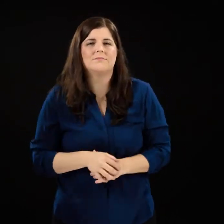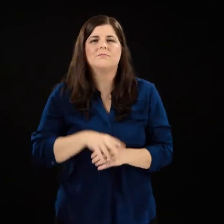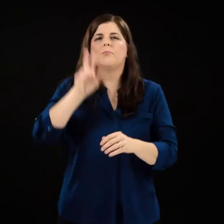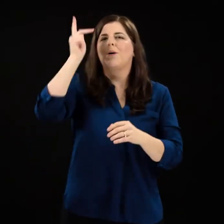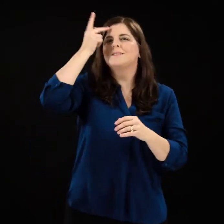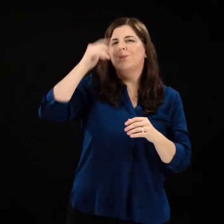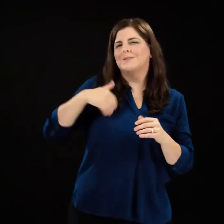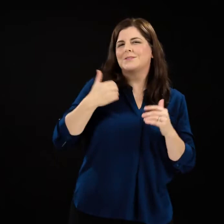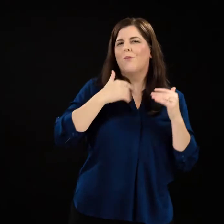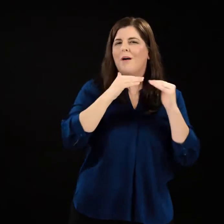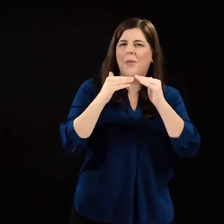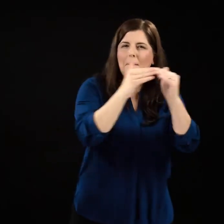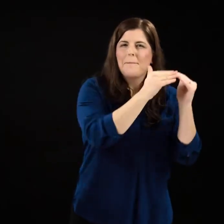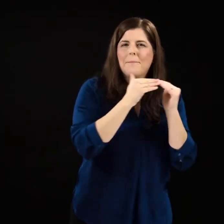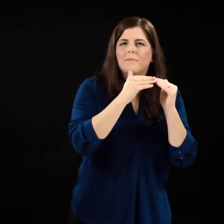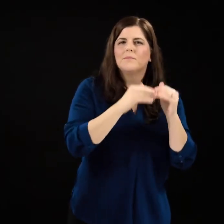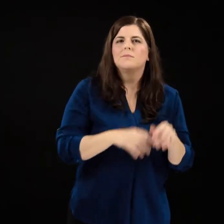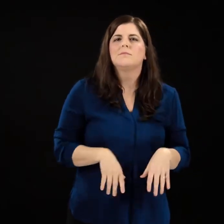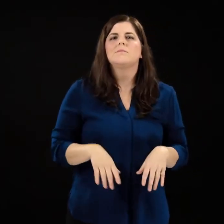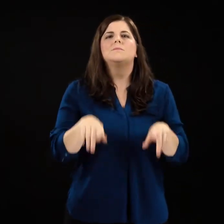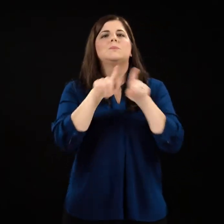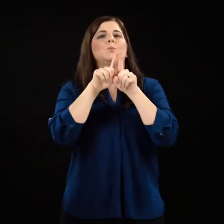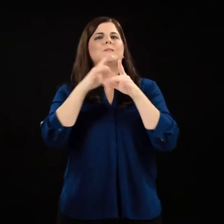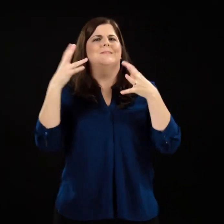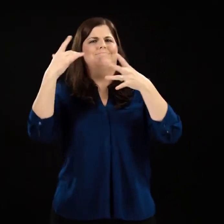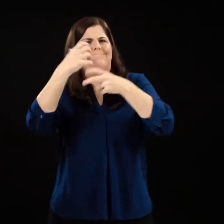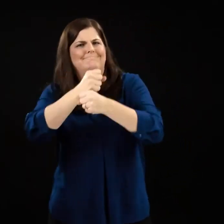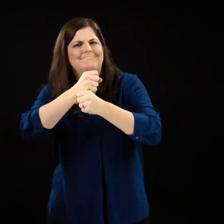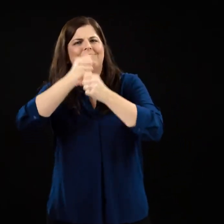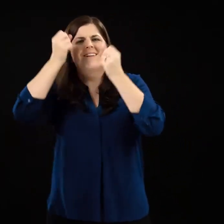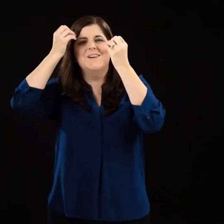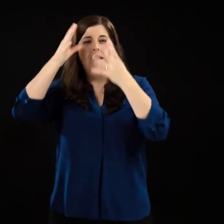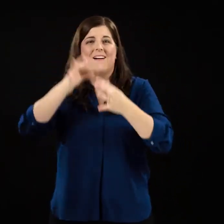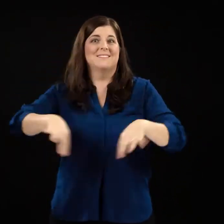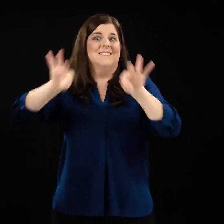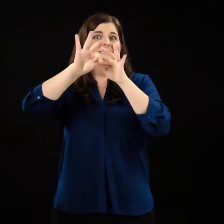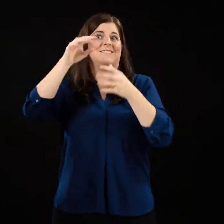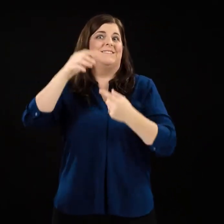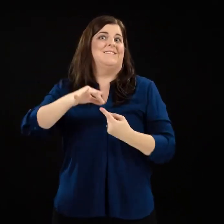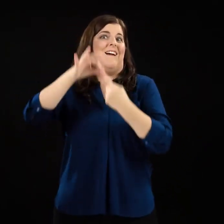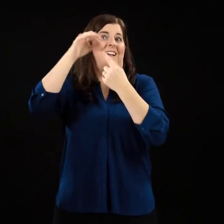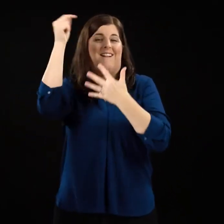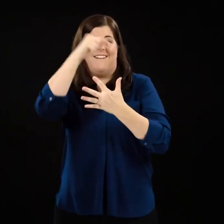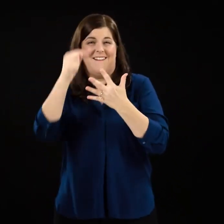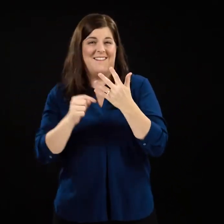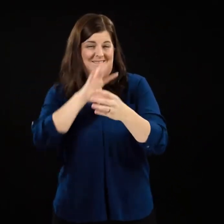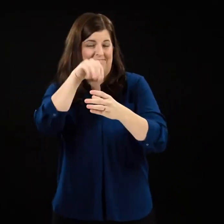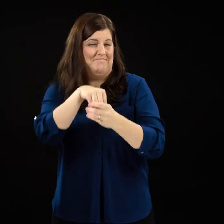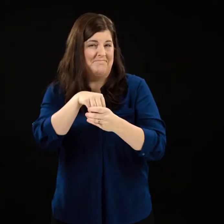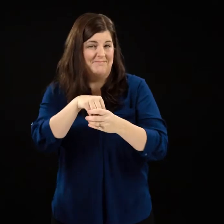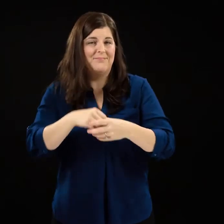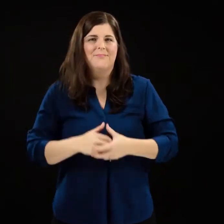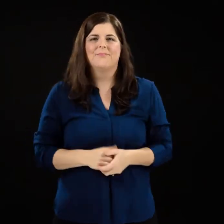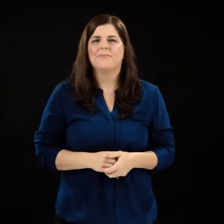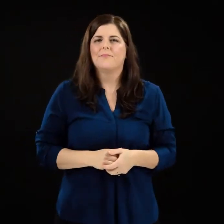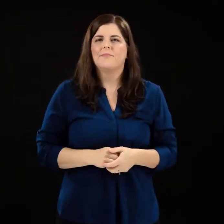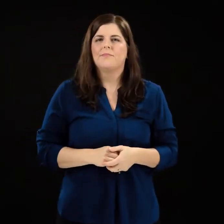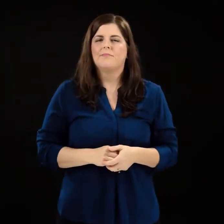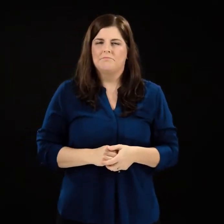dans d'autres formats, comme en gros caractères, en brailles, en texte clair ou en format Word.